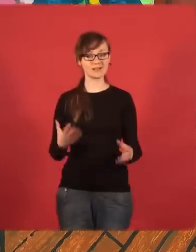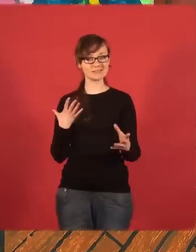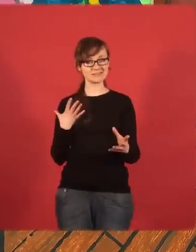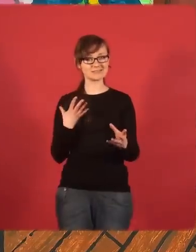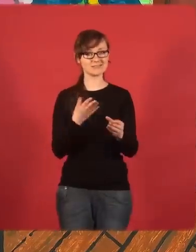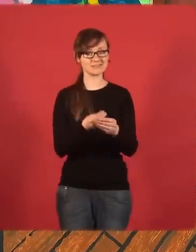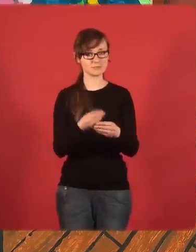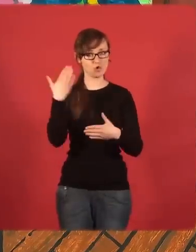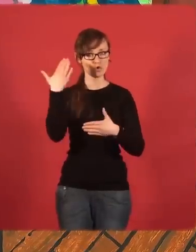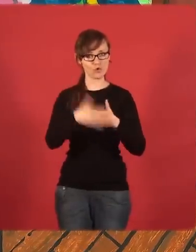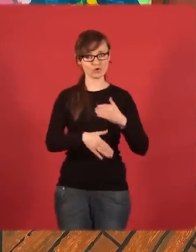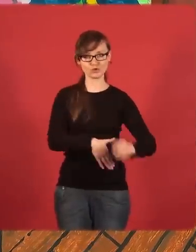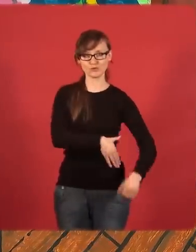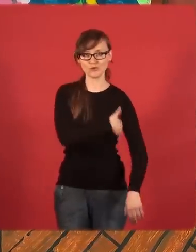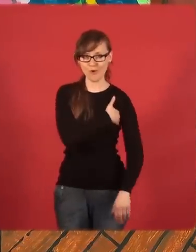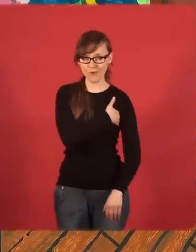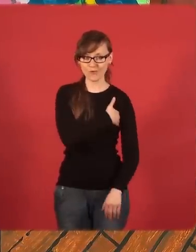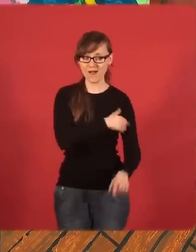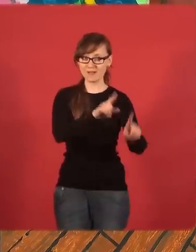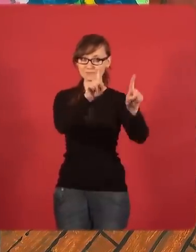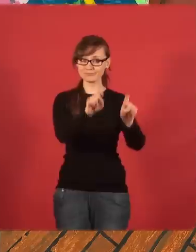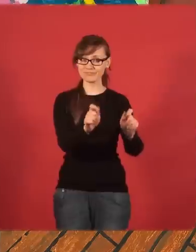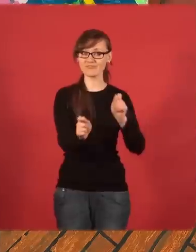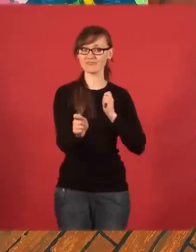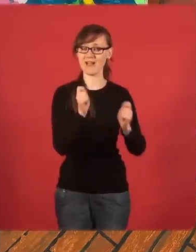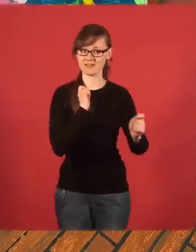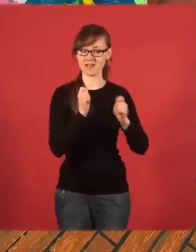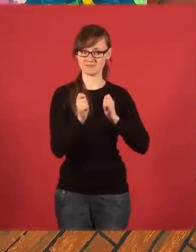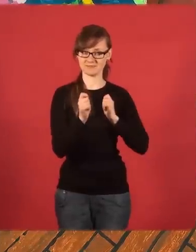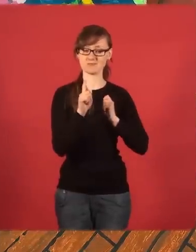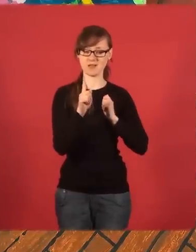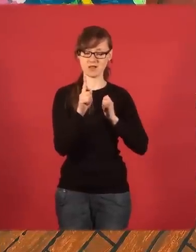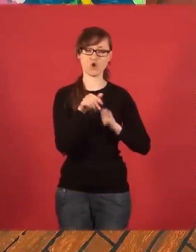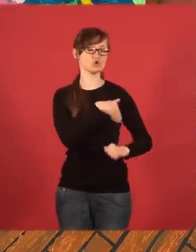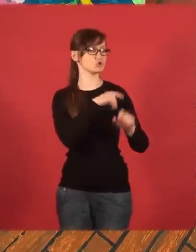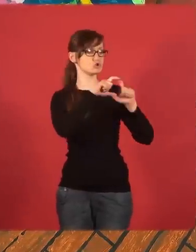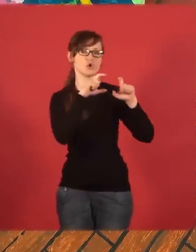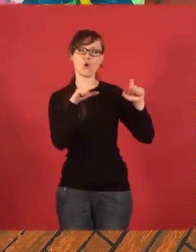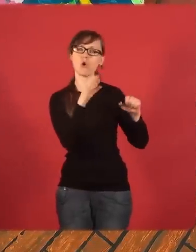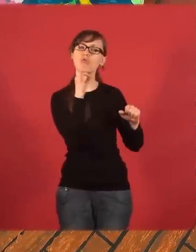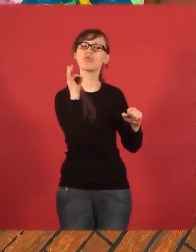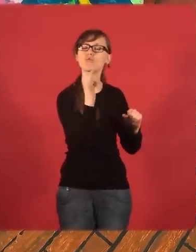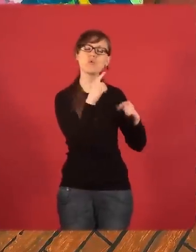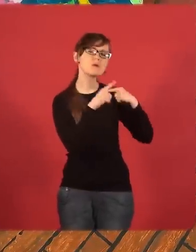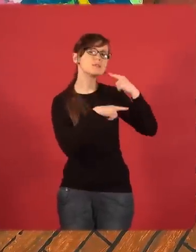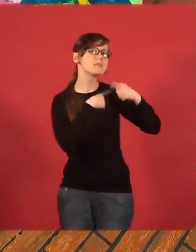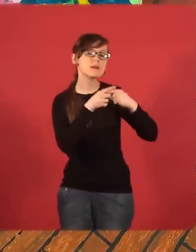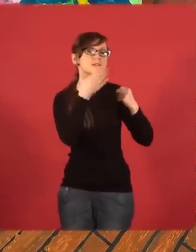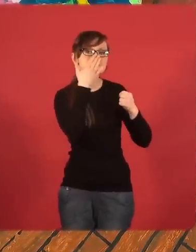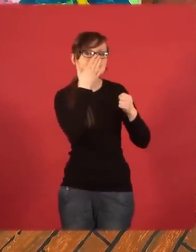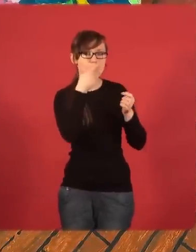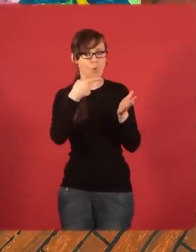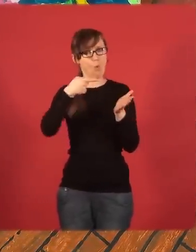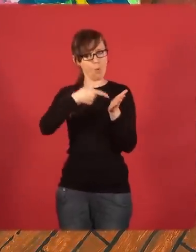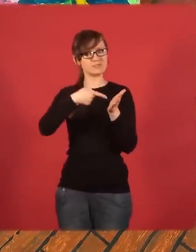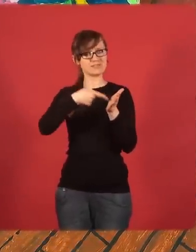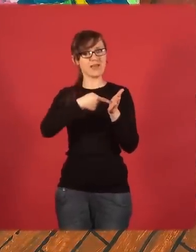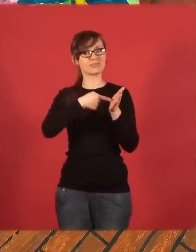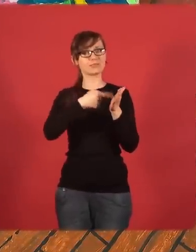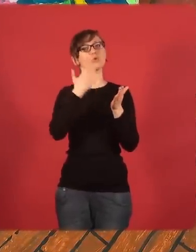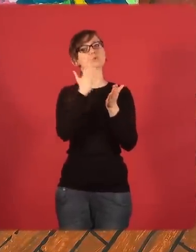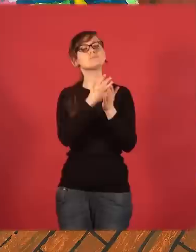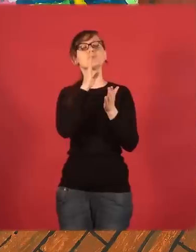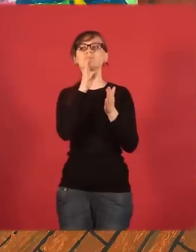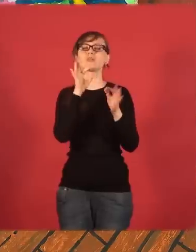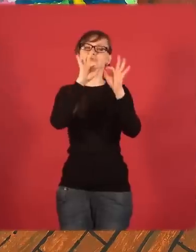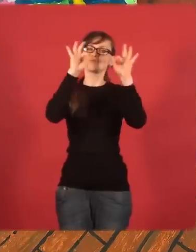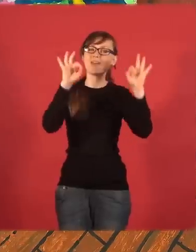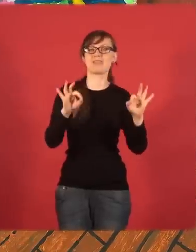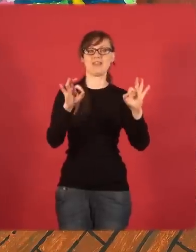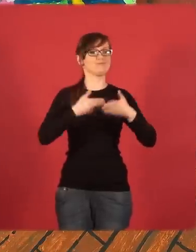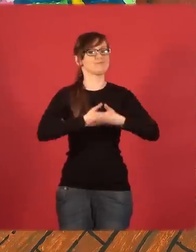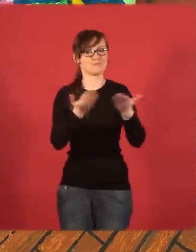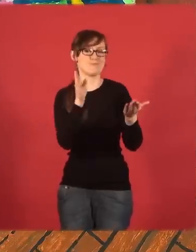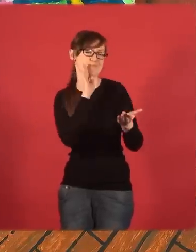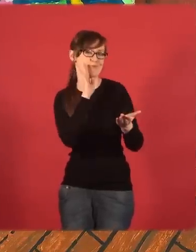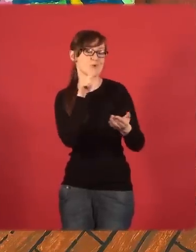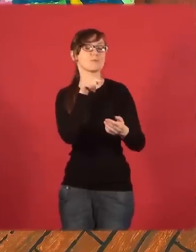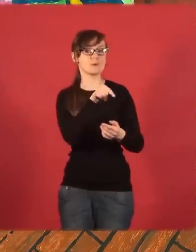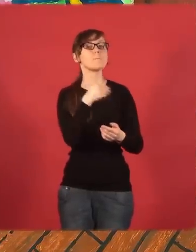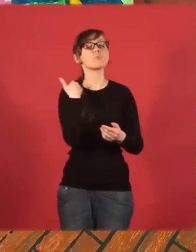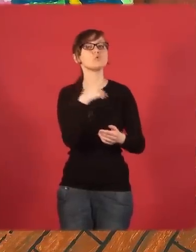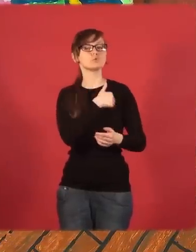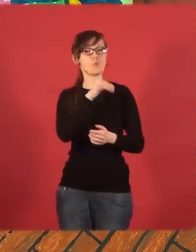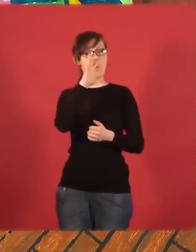Zblizały się wakacje, w tej szkole było tradycją, że rok szkolny kończył się uroczystością.